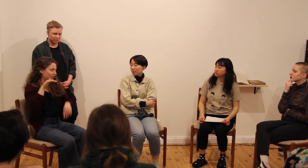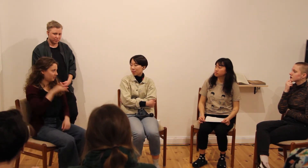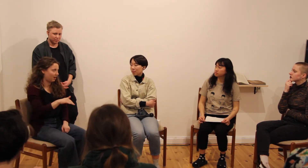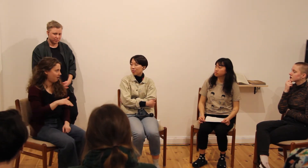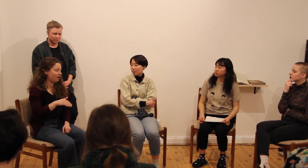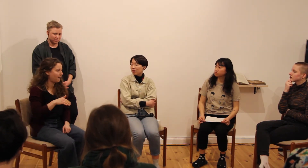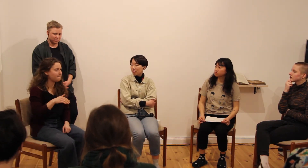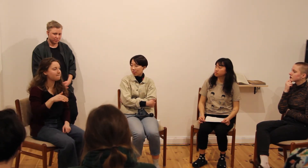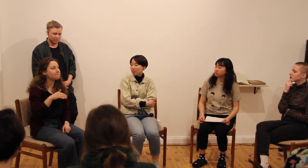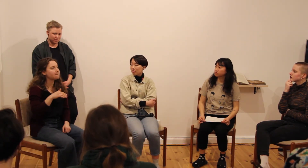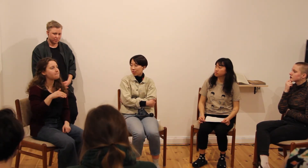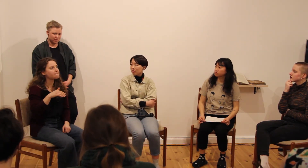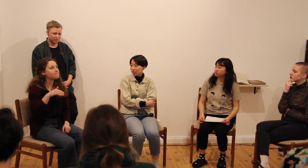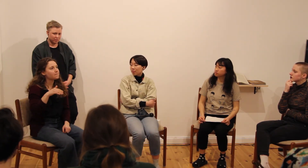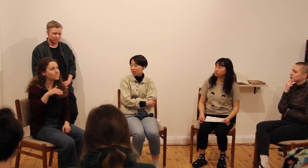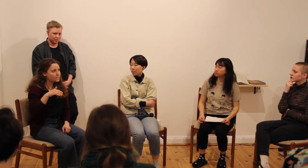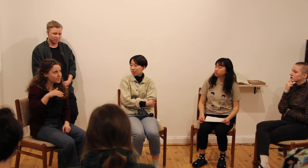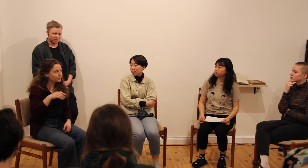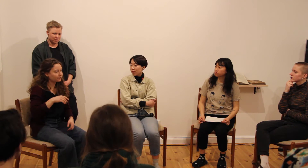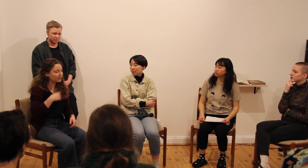Also ja ich hatte den Unterschied schon verstanden und dass es ihn gibt war mir klar.